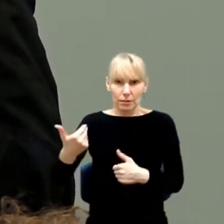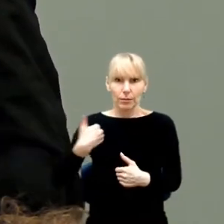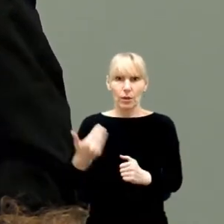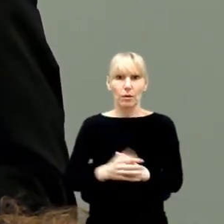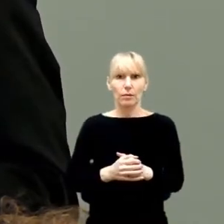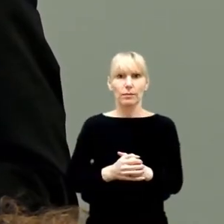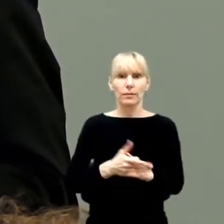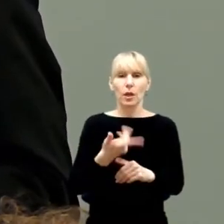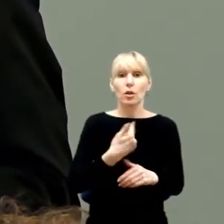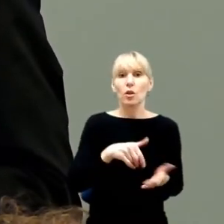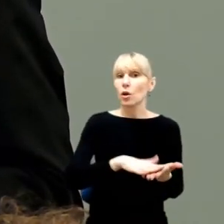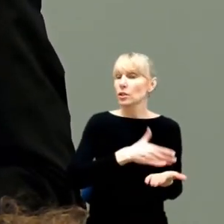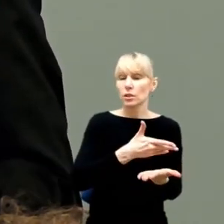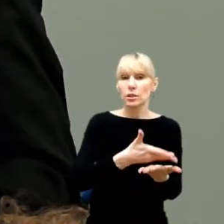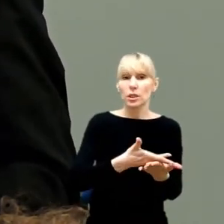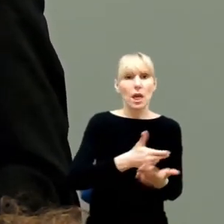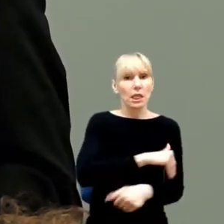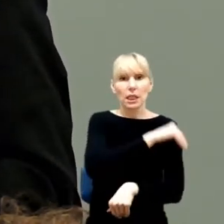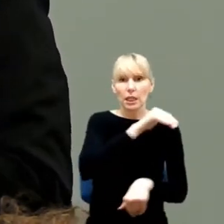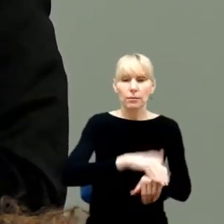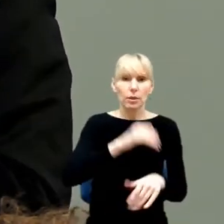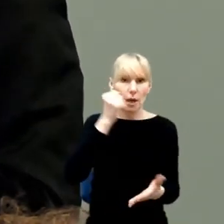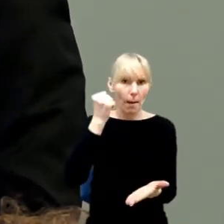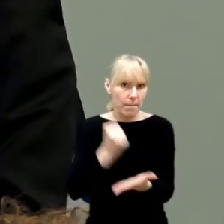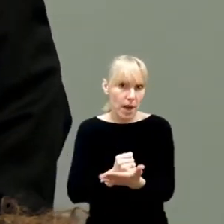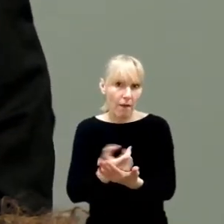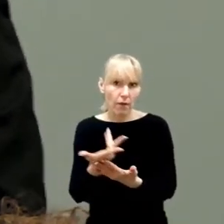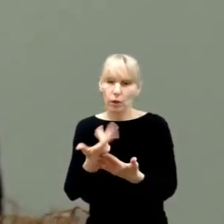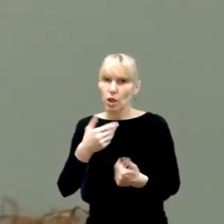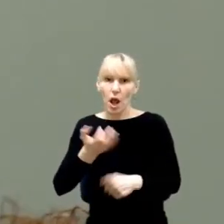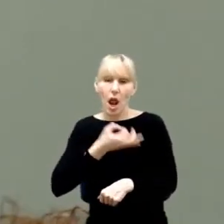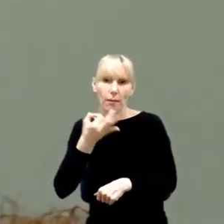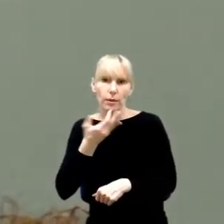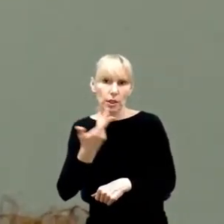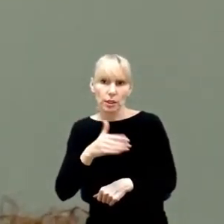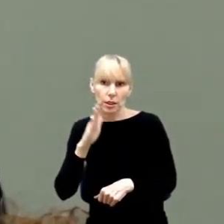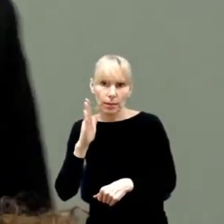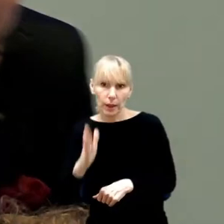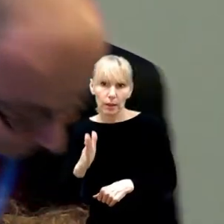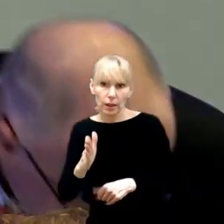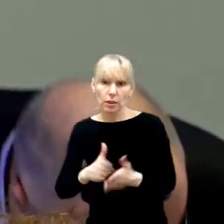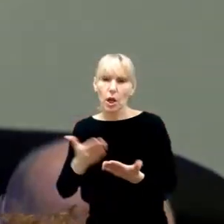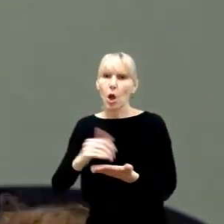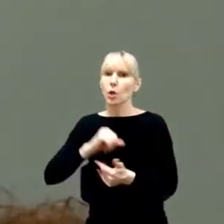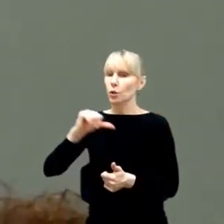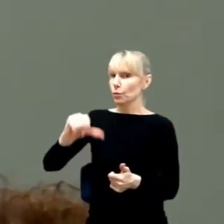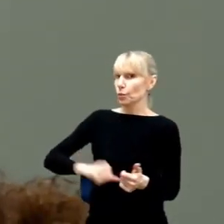prawo jest takie, jakie jest i lepsze nie będzie. Pan burmistrz wypowie się w kolejnej sesji, w której będzie też brał udział,